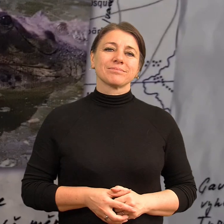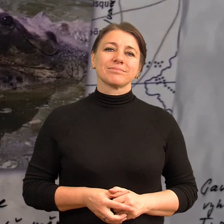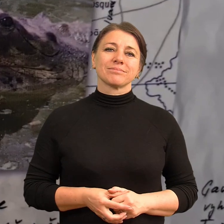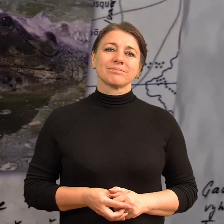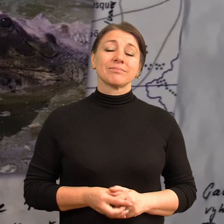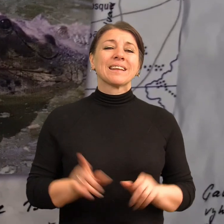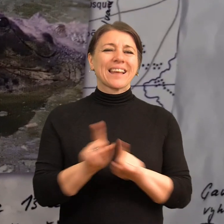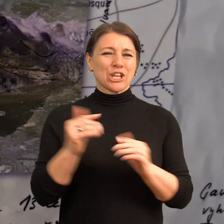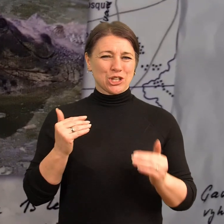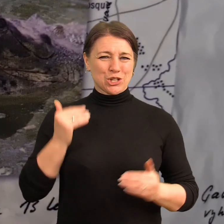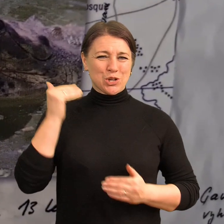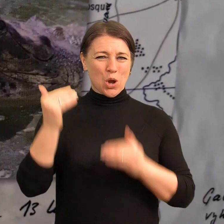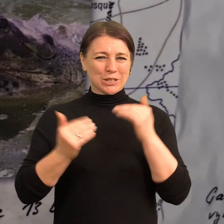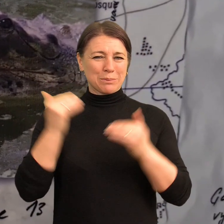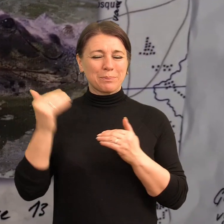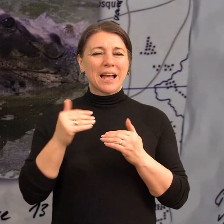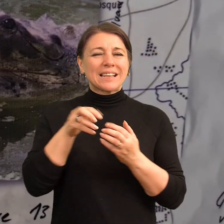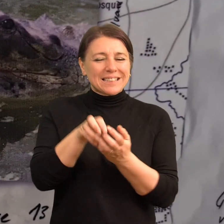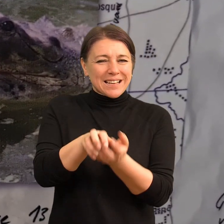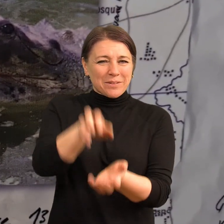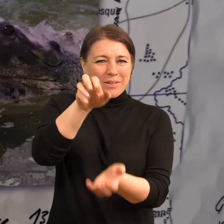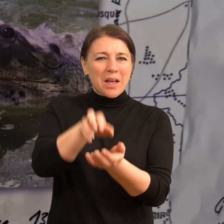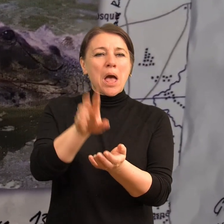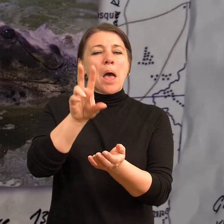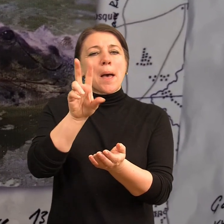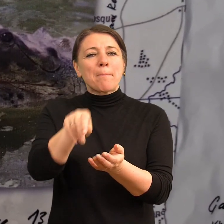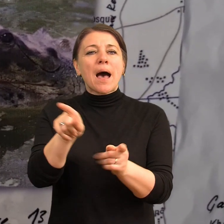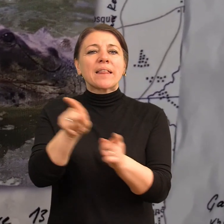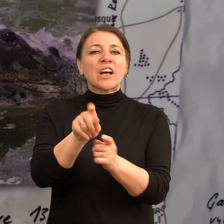Krom toho mají také dospělí samci na špičce čenichu chrupavčitý výrůstek zvaný ghara,